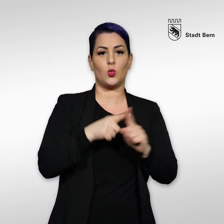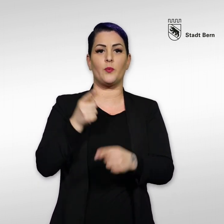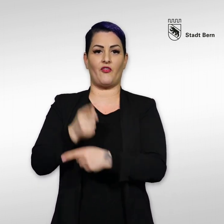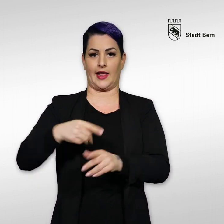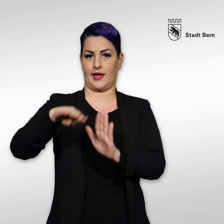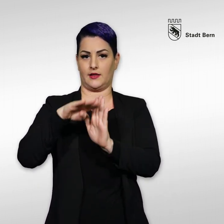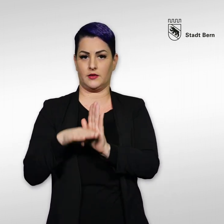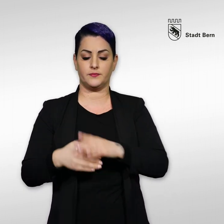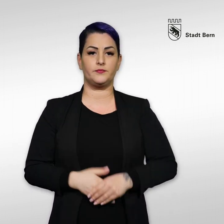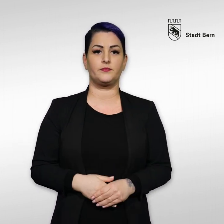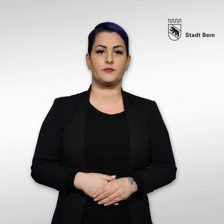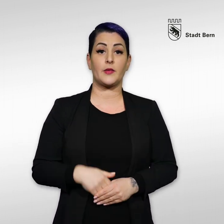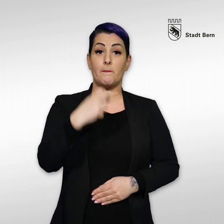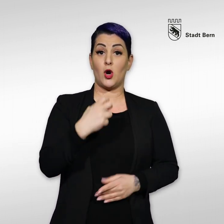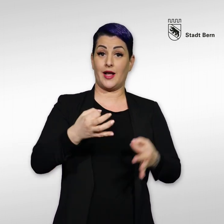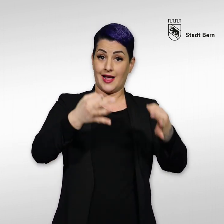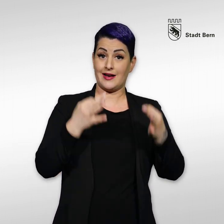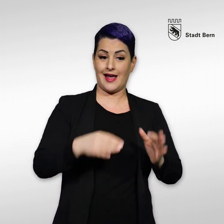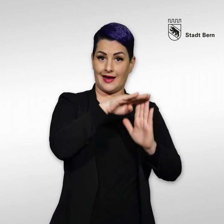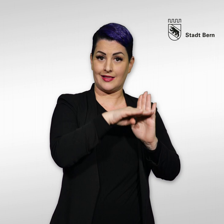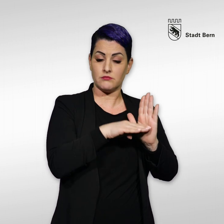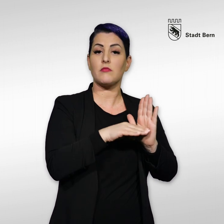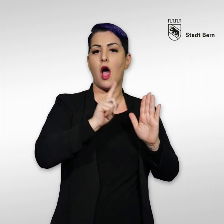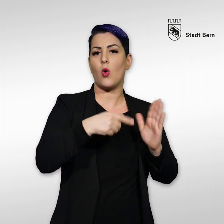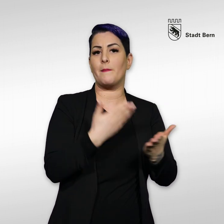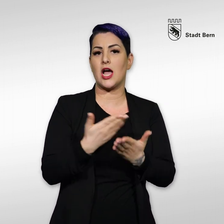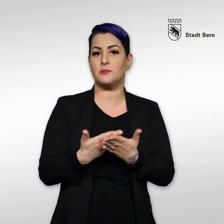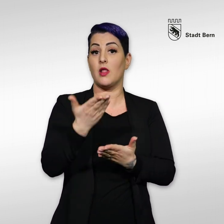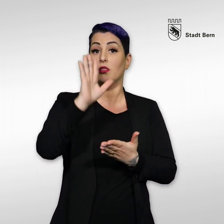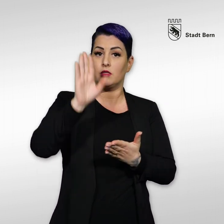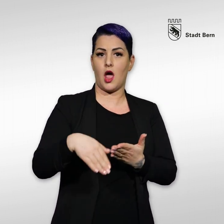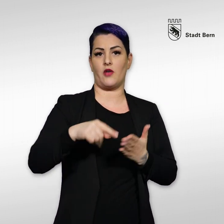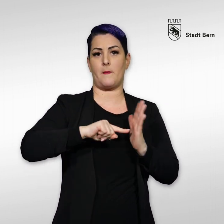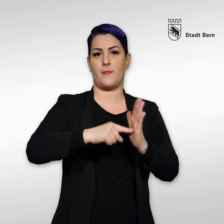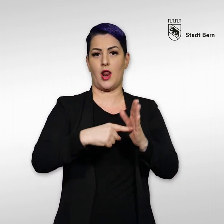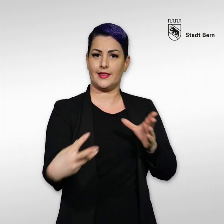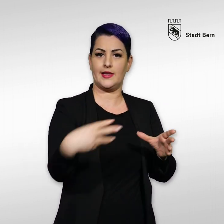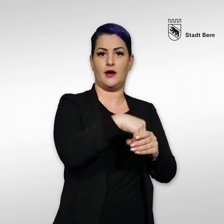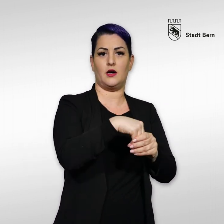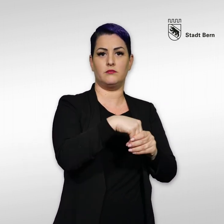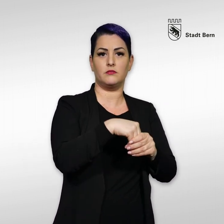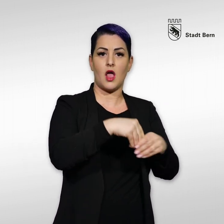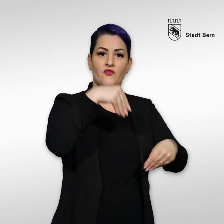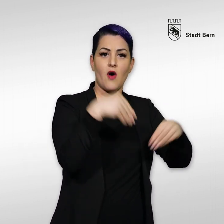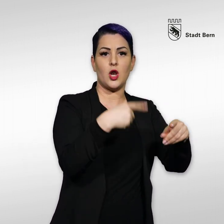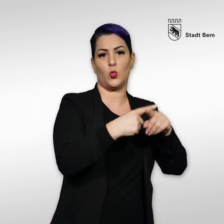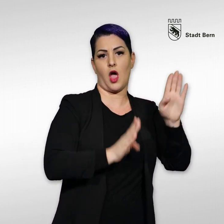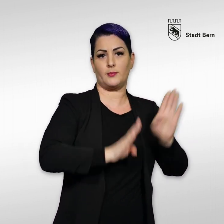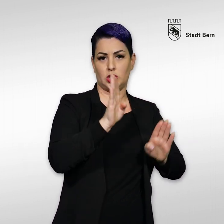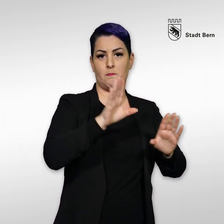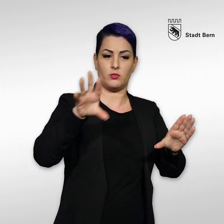Bürgerrechte sind beispielsweise, dass Sie an politischen Wahlen und Abstimmungen teilnehmen dürfen. Sie dürfen